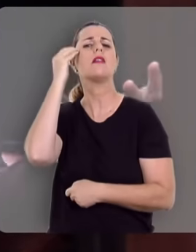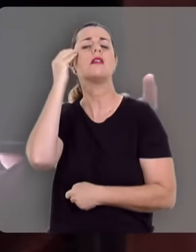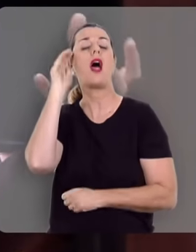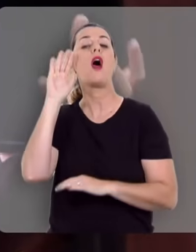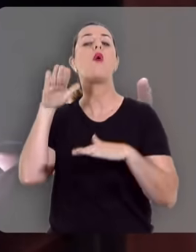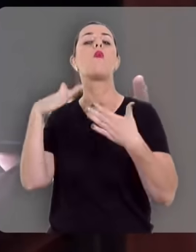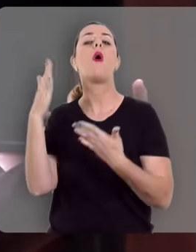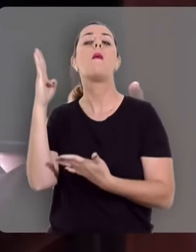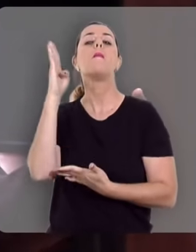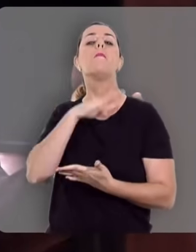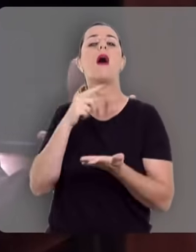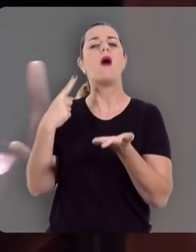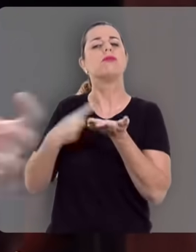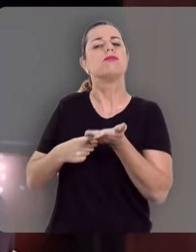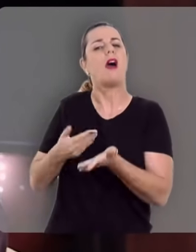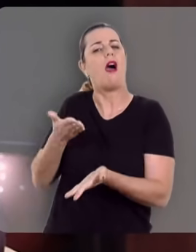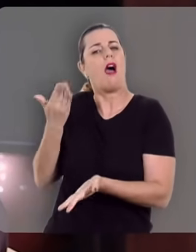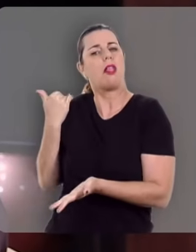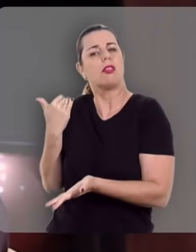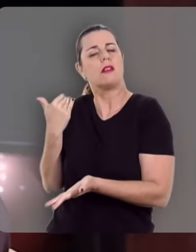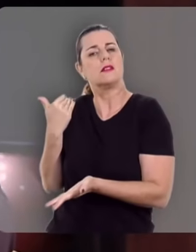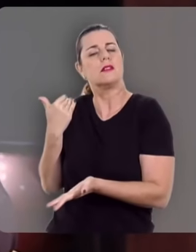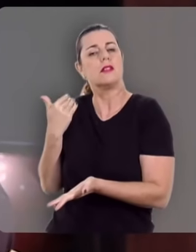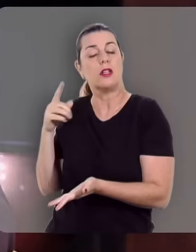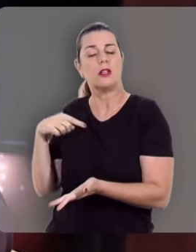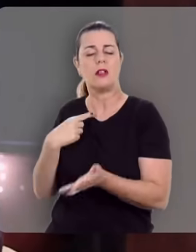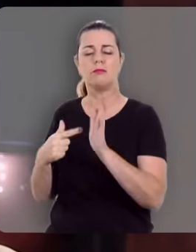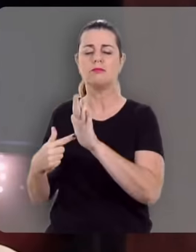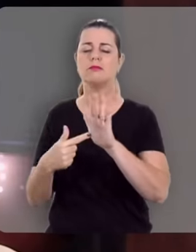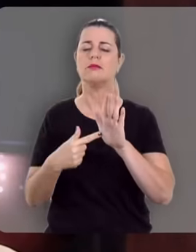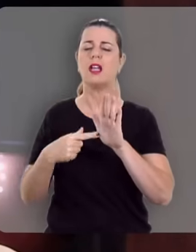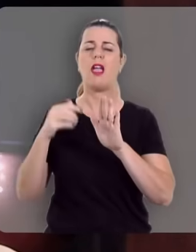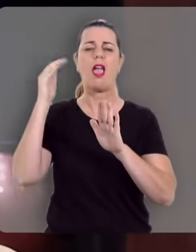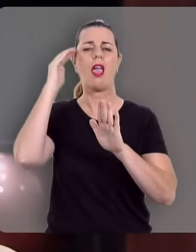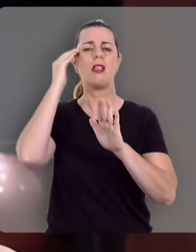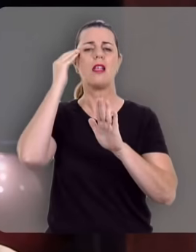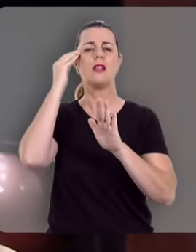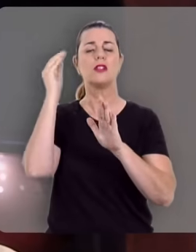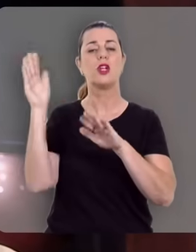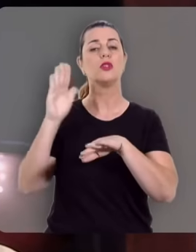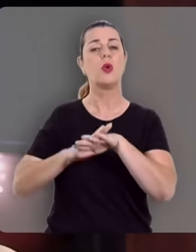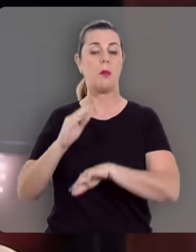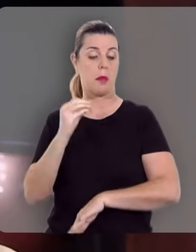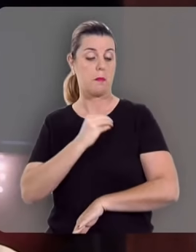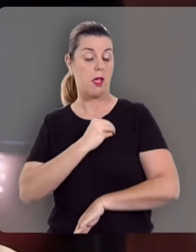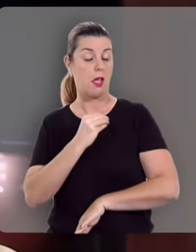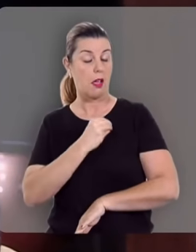notícia que veio antes né verdade eu trouxe para o entendimento em relação ao pecado a realidade